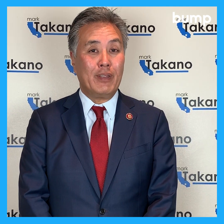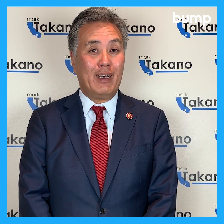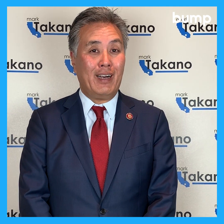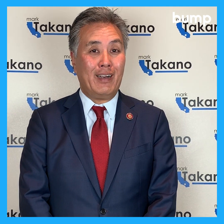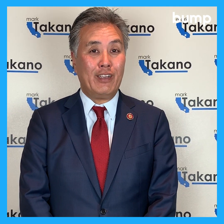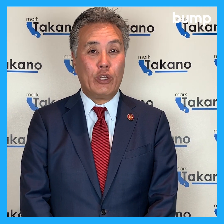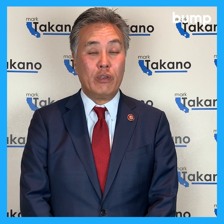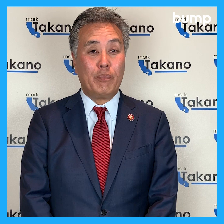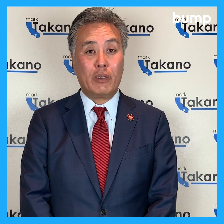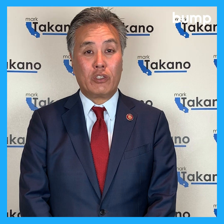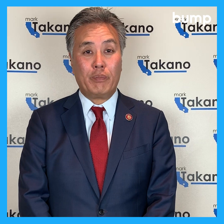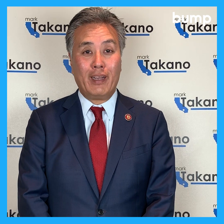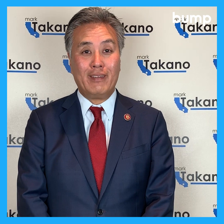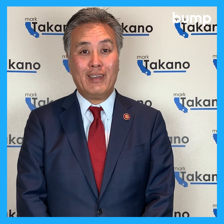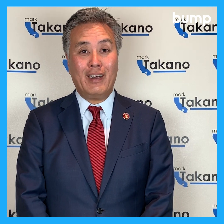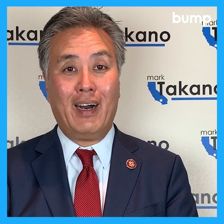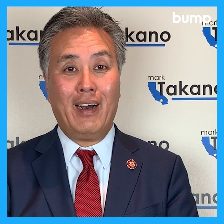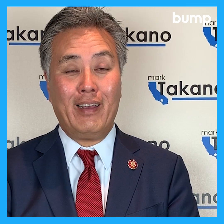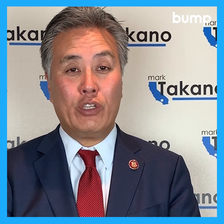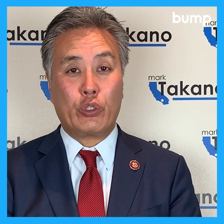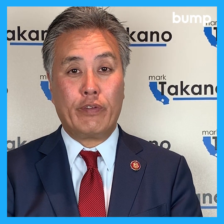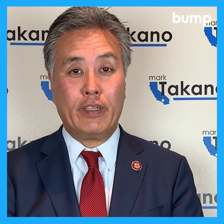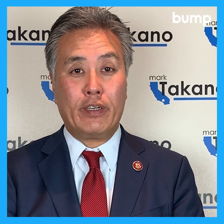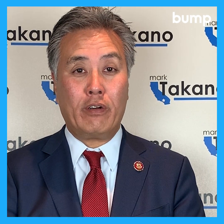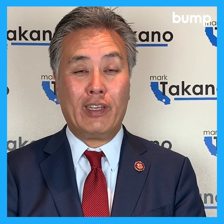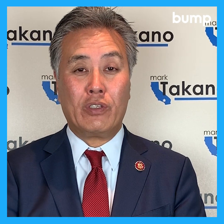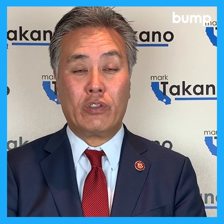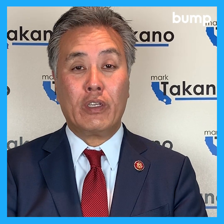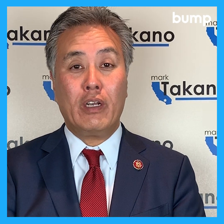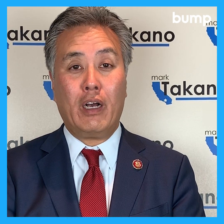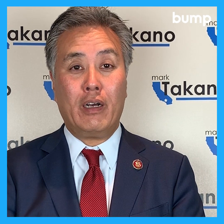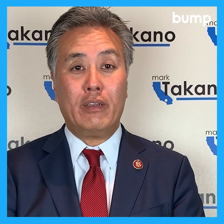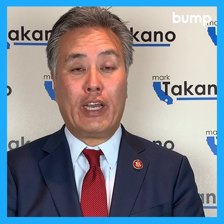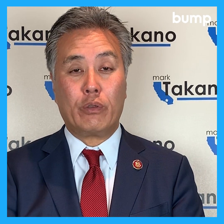no podía participar y servir en el servicio nacional de defensa